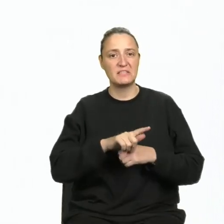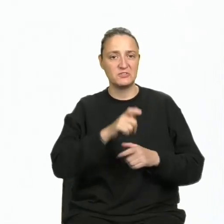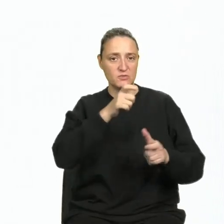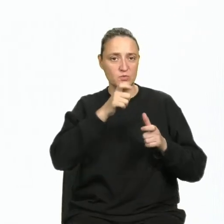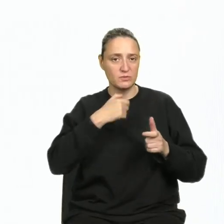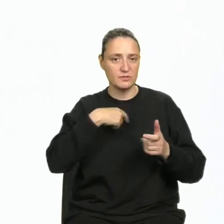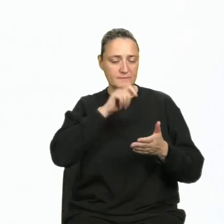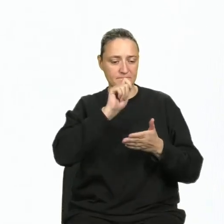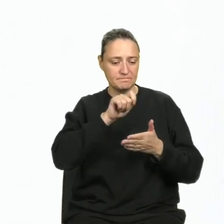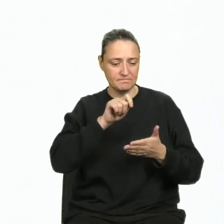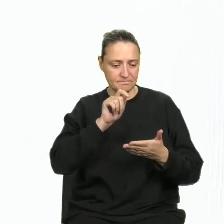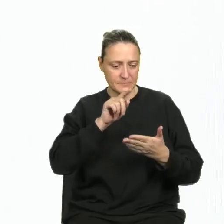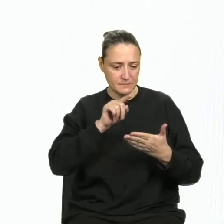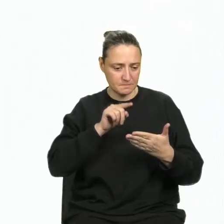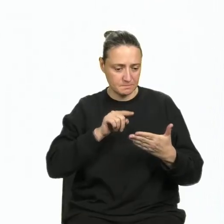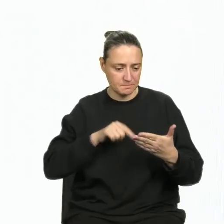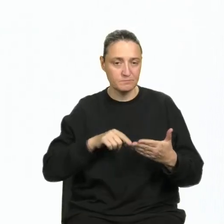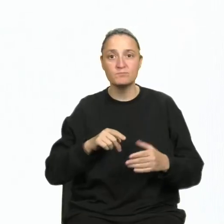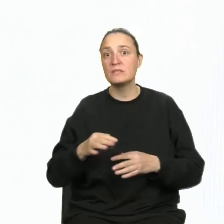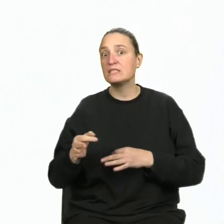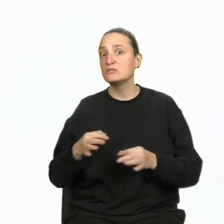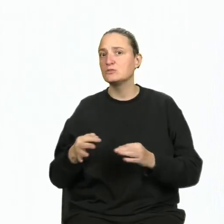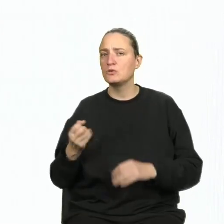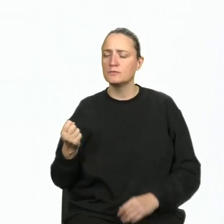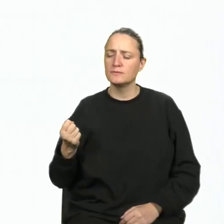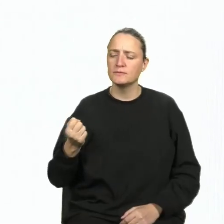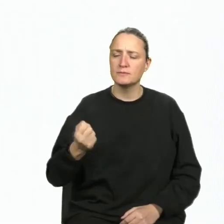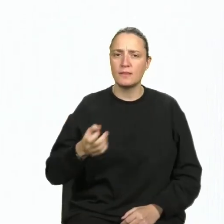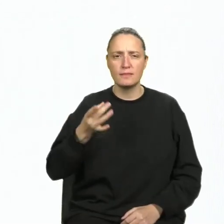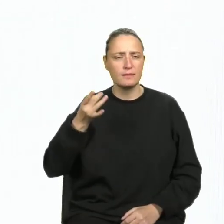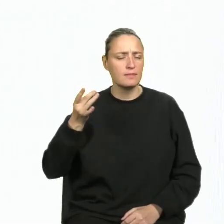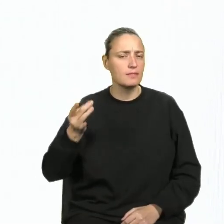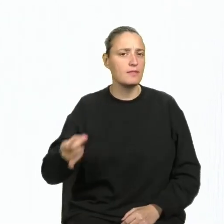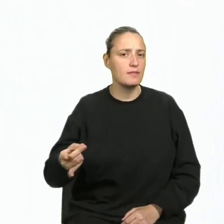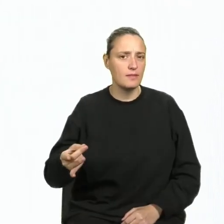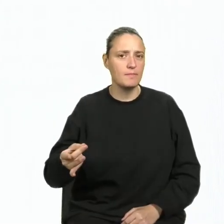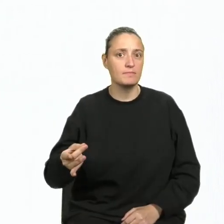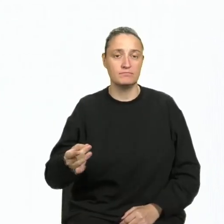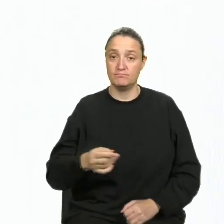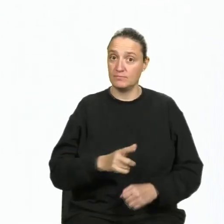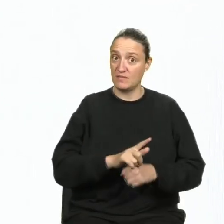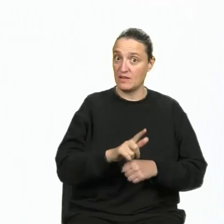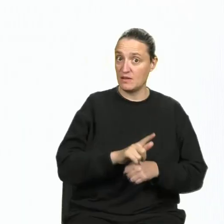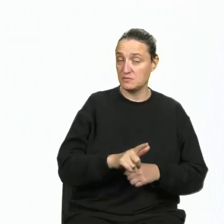w kategorii drugiej konkursu, Historia, która zostaje. Na pierwszy rzut oka możemy powiedzieć, że 12 to nie jest aż tak wiele,